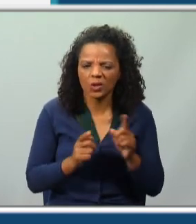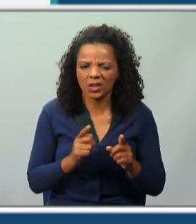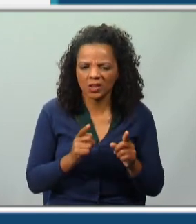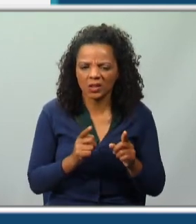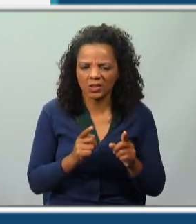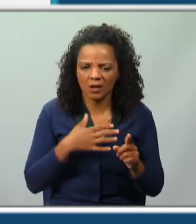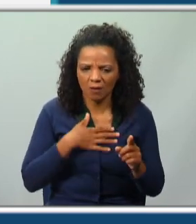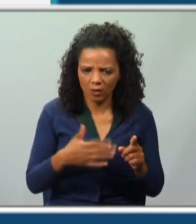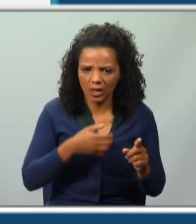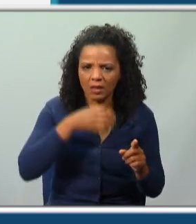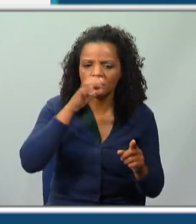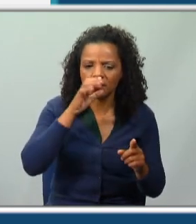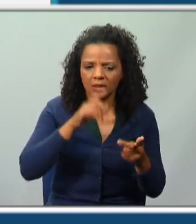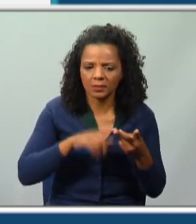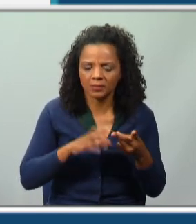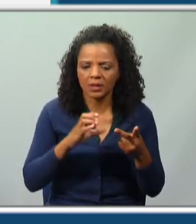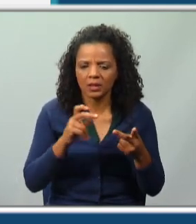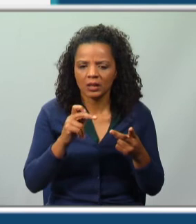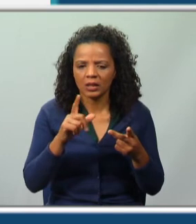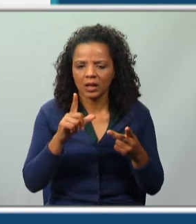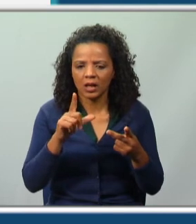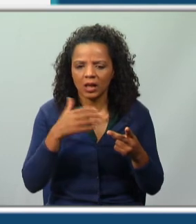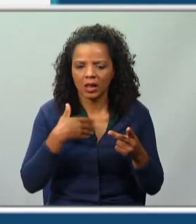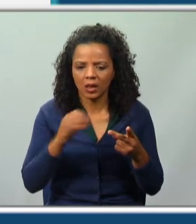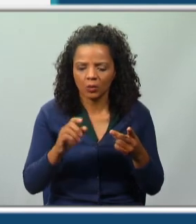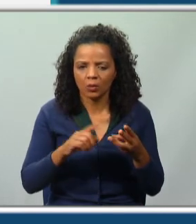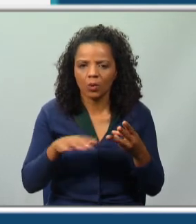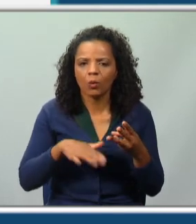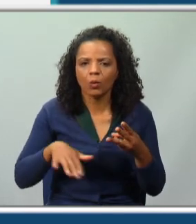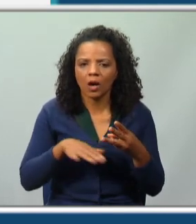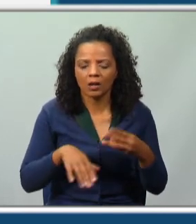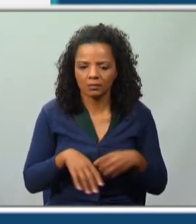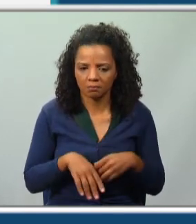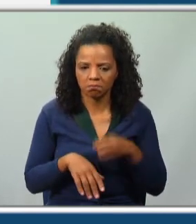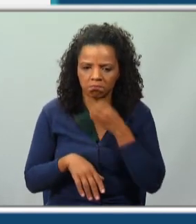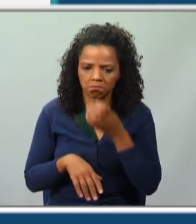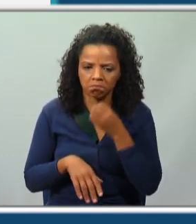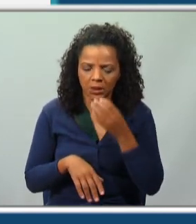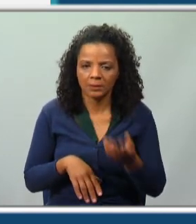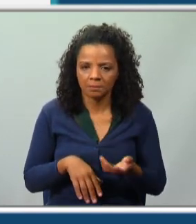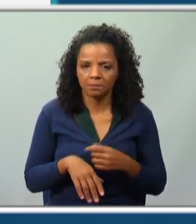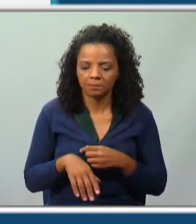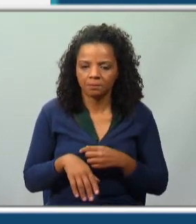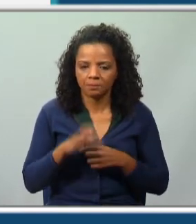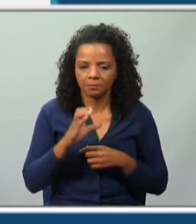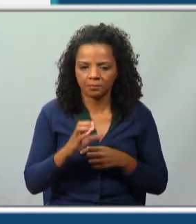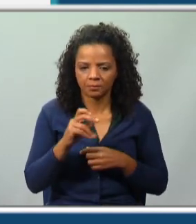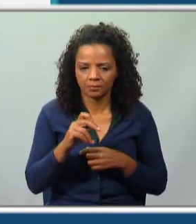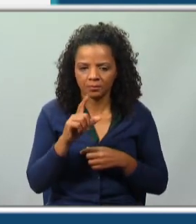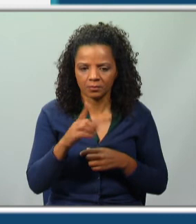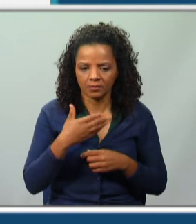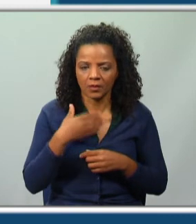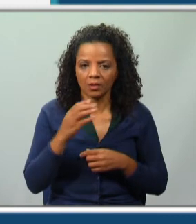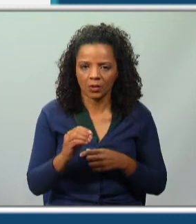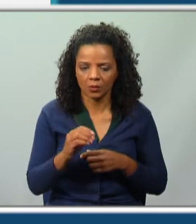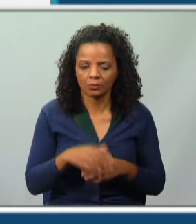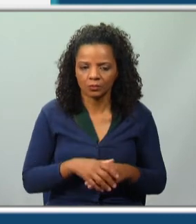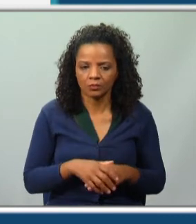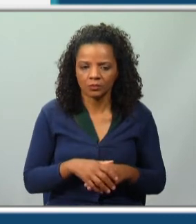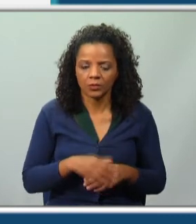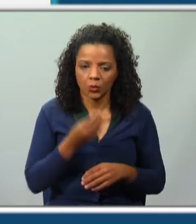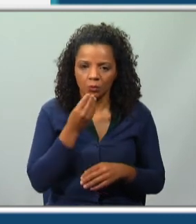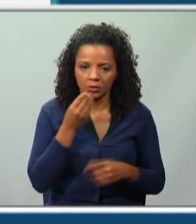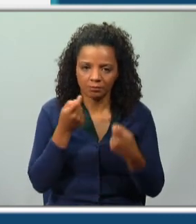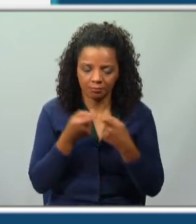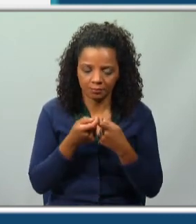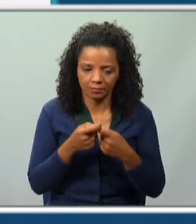vontade de beber caldo o lugar muito bem seria um caldo que se coloca na comida e 我想很好地喝這個地方的肉湯將是您放入食物中的肉湯